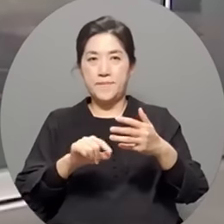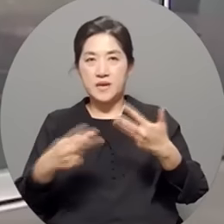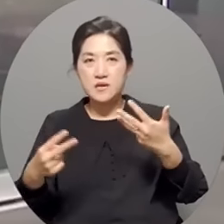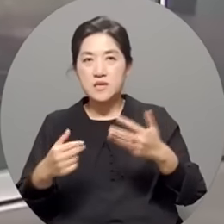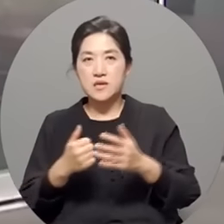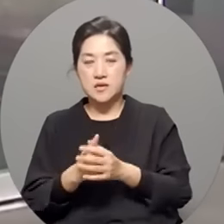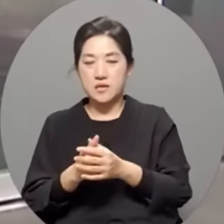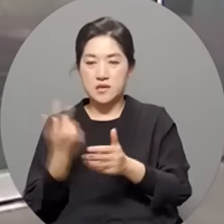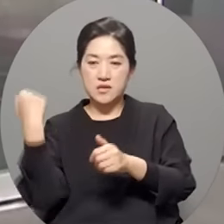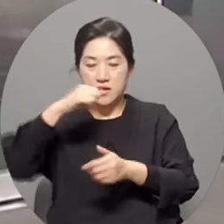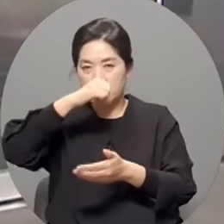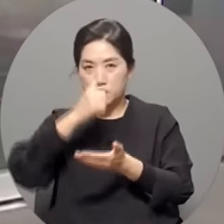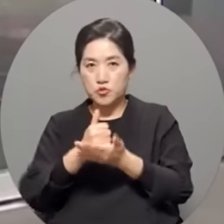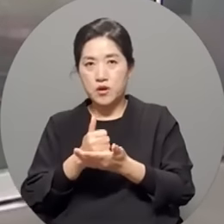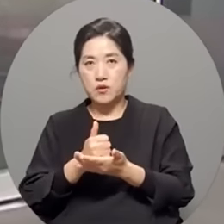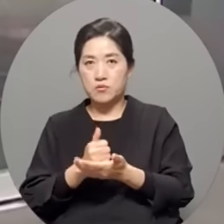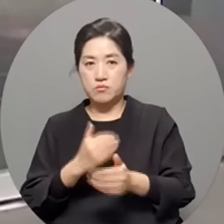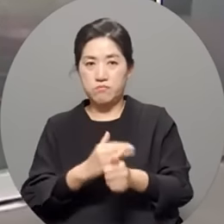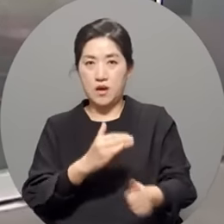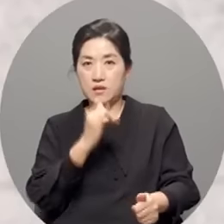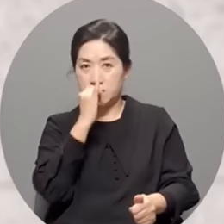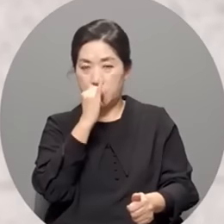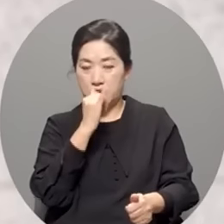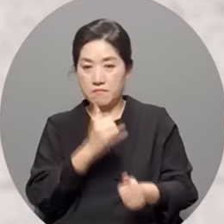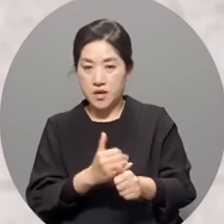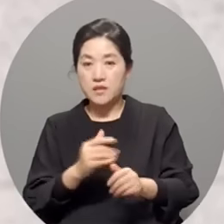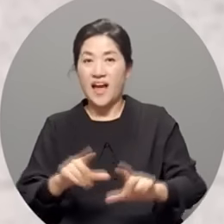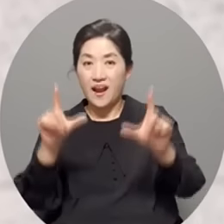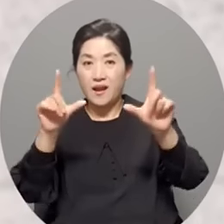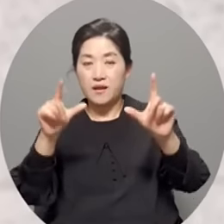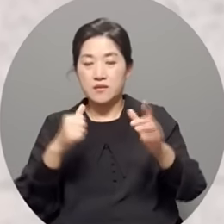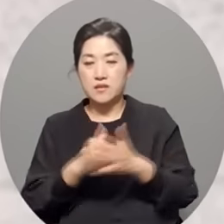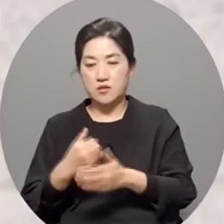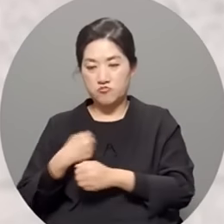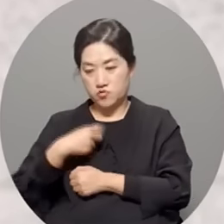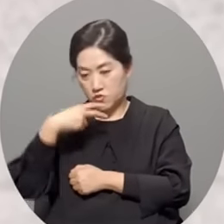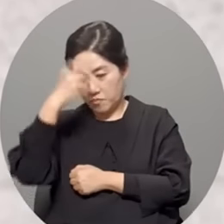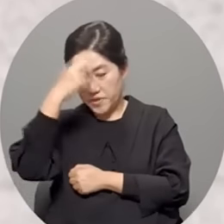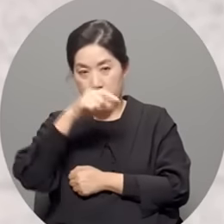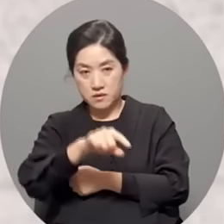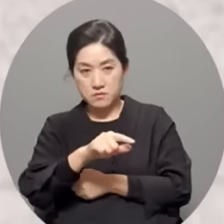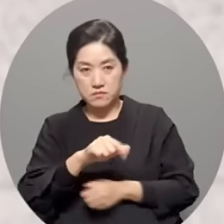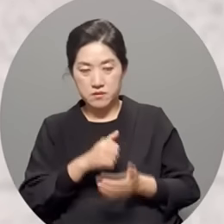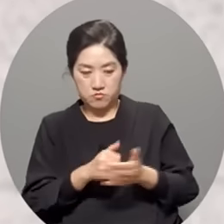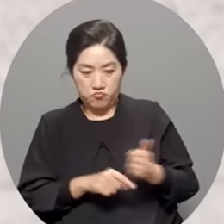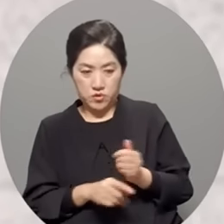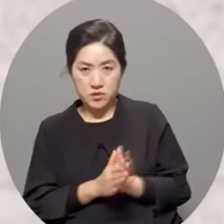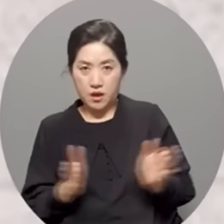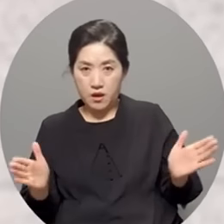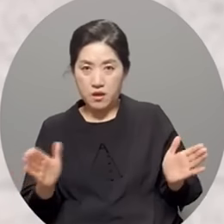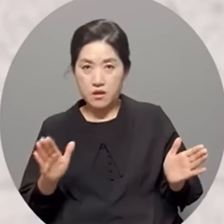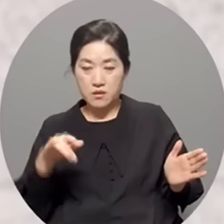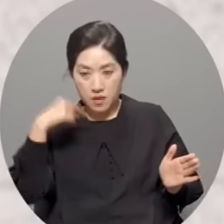박 대령은 보고서 작성 9일 전인 8월 2일 이미 집단 항명 수괴 혐의로 전격 보직 해임됐습니다.